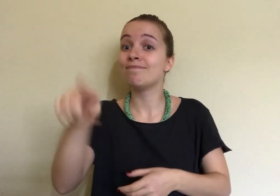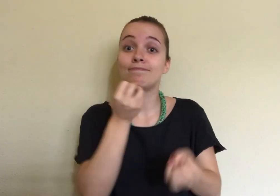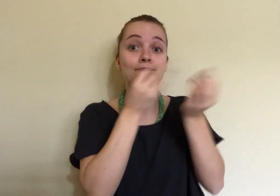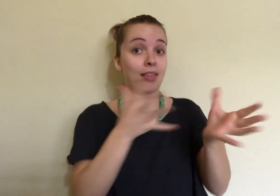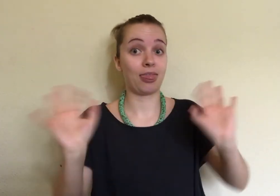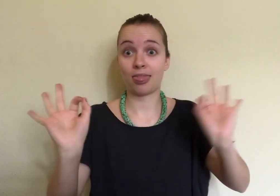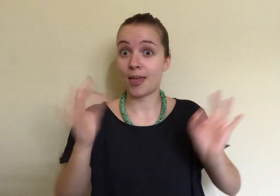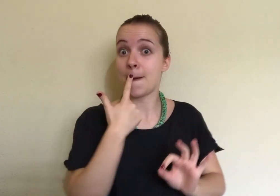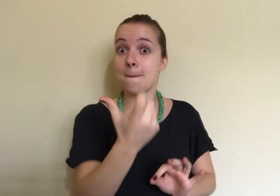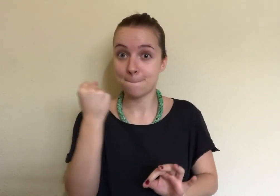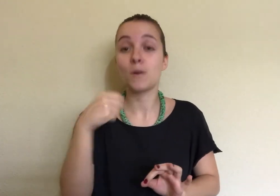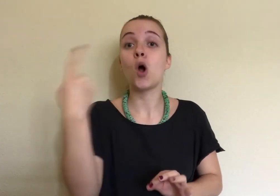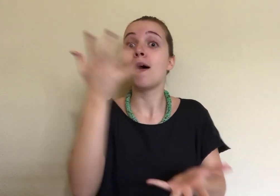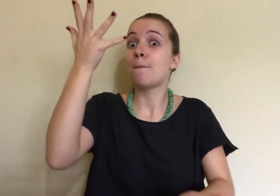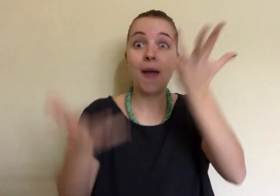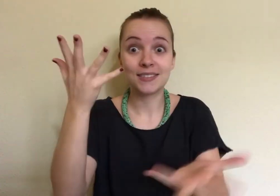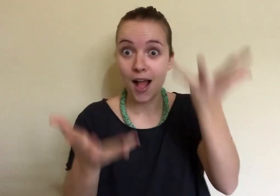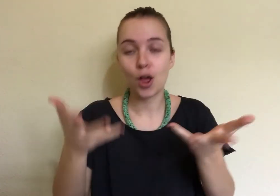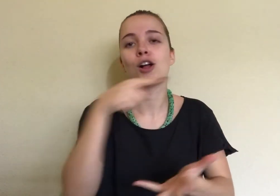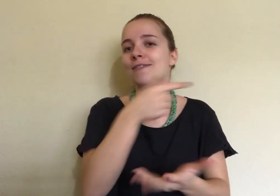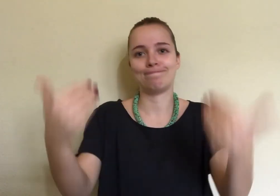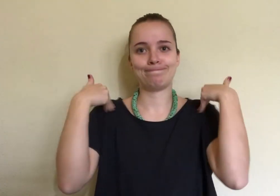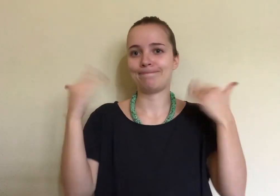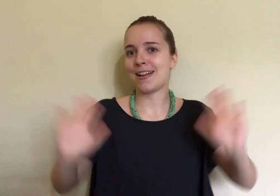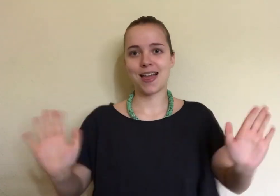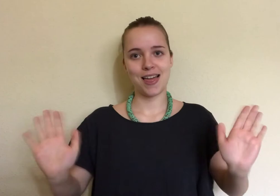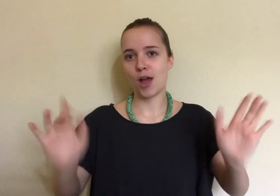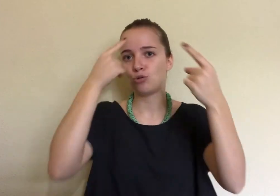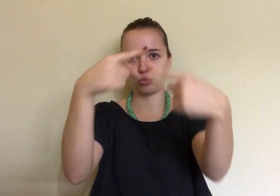La organización no se responsabiliza de cualquier urgencia en caso de no ser informada.